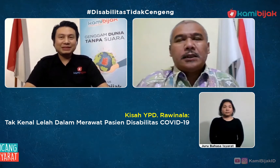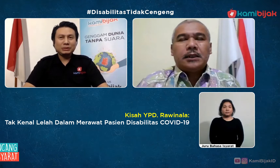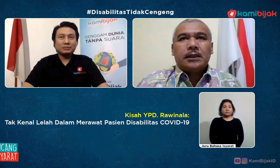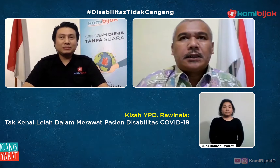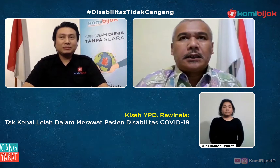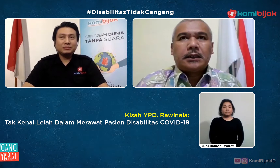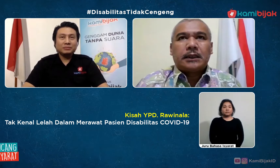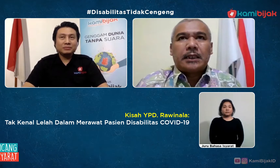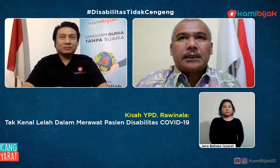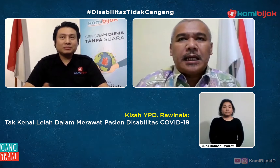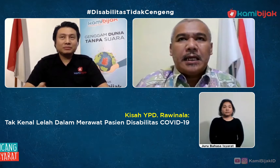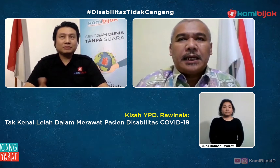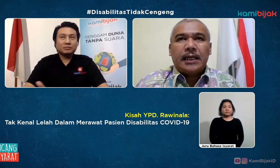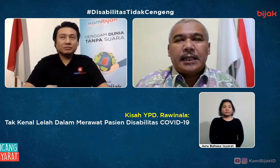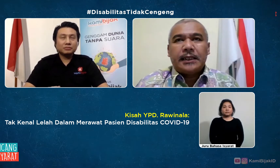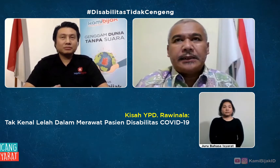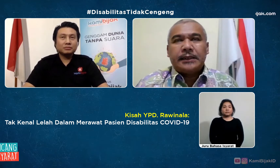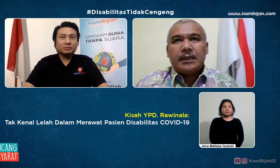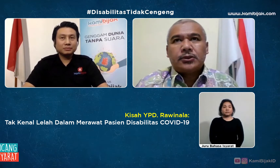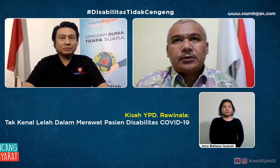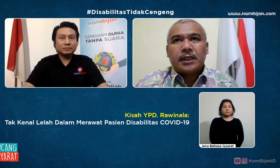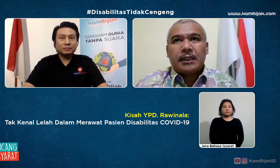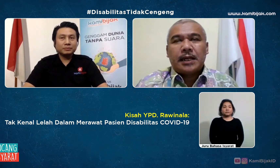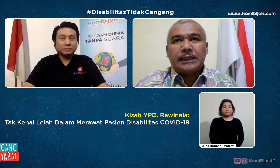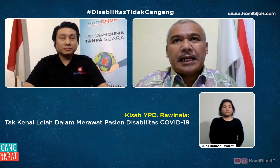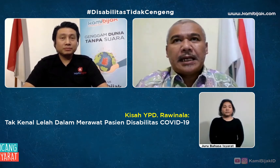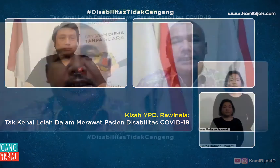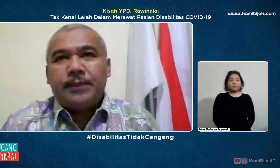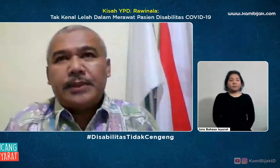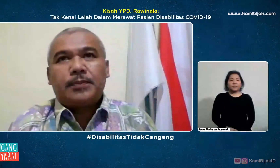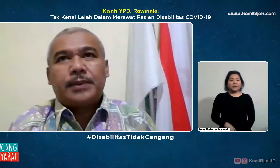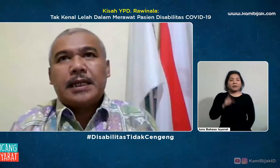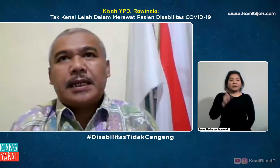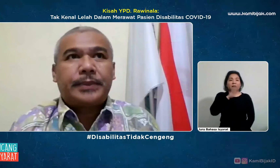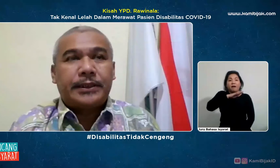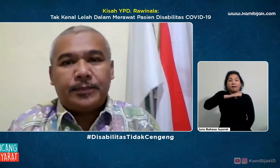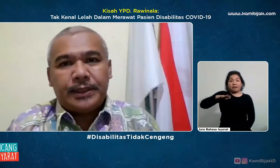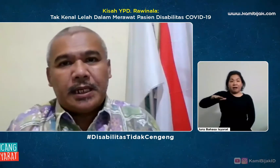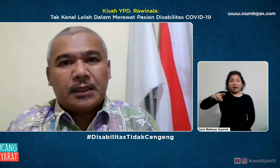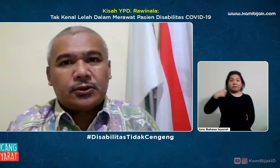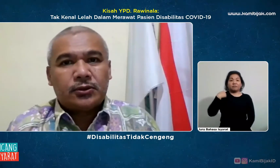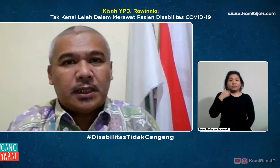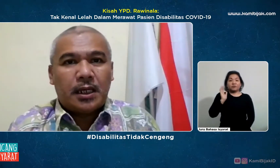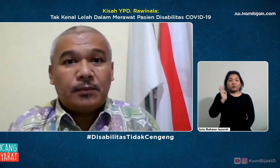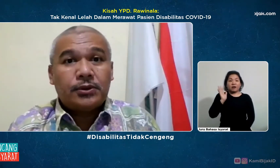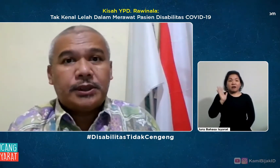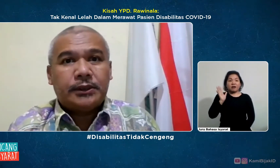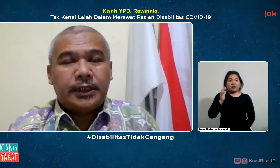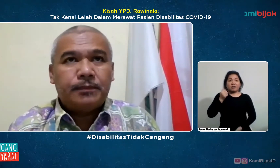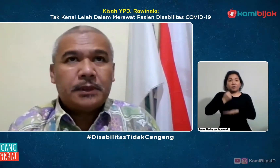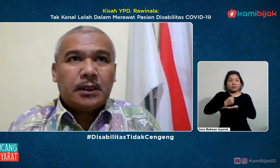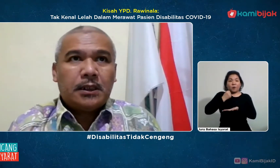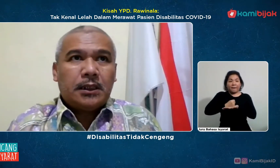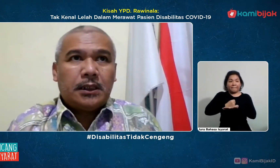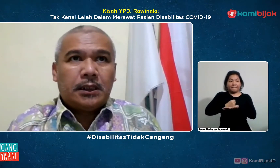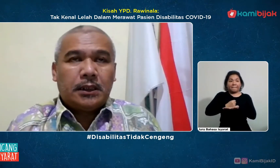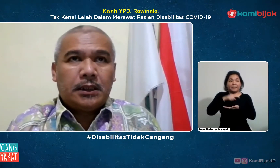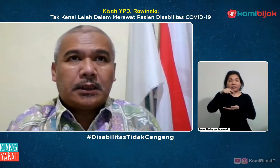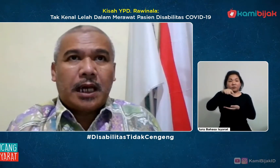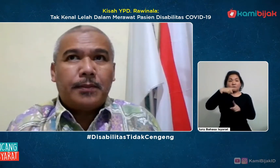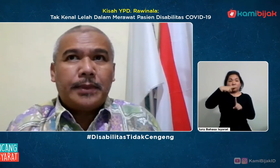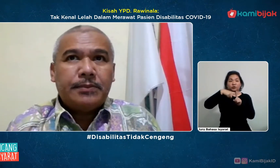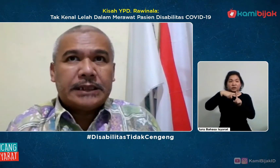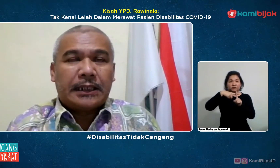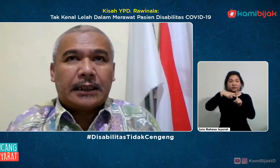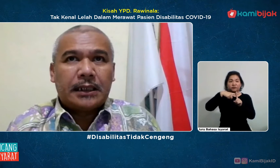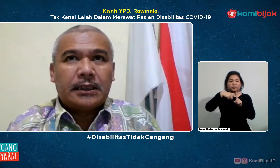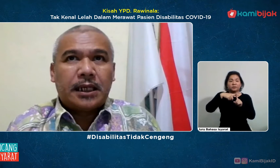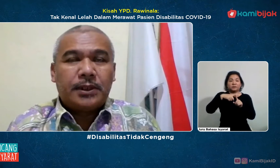Ya karena anak-anak yang sudah kami tangan ini benar-benar PDB yang sudah positif kami sarankan